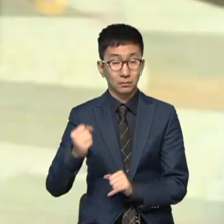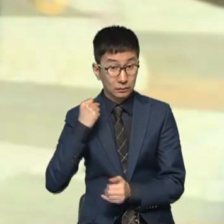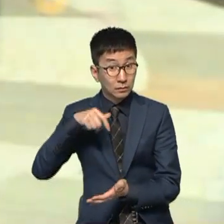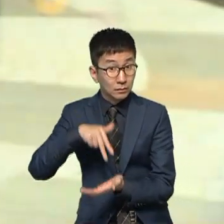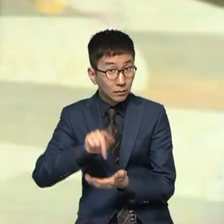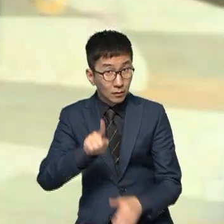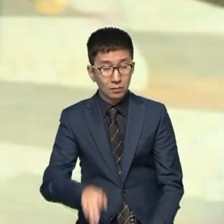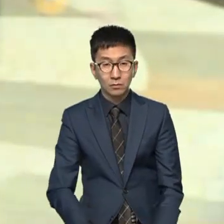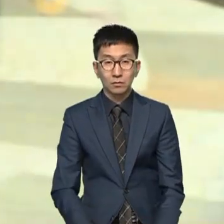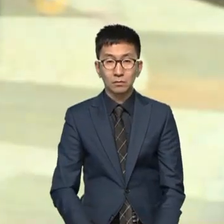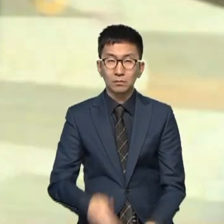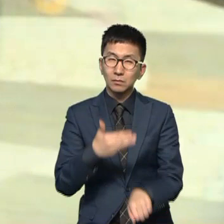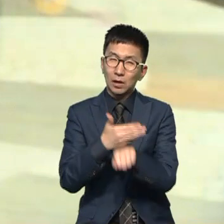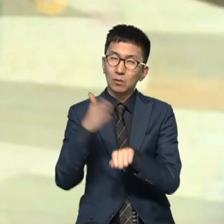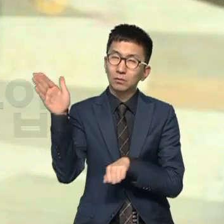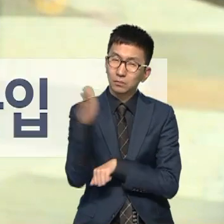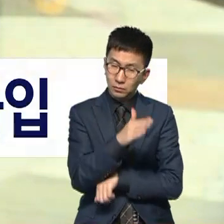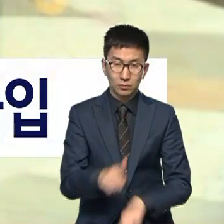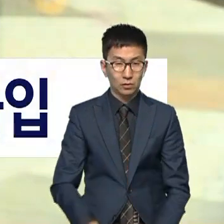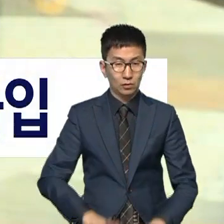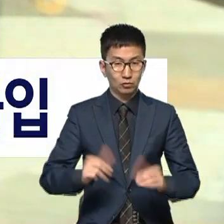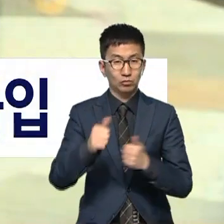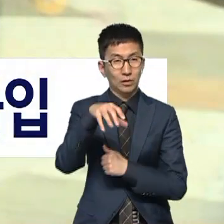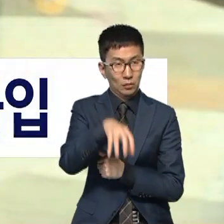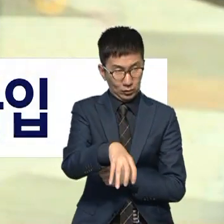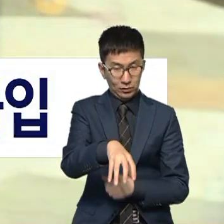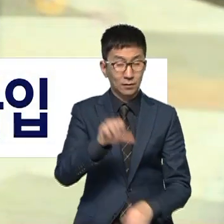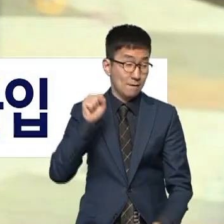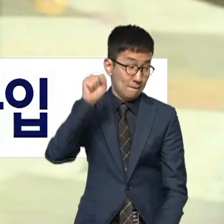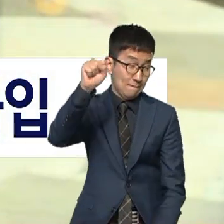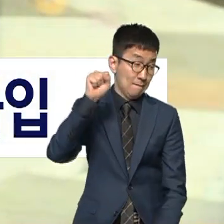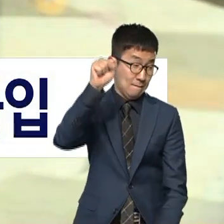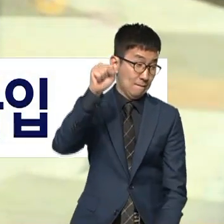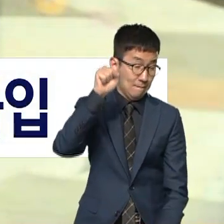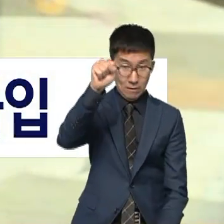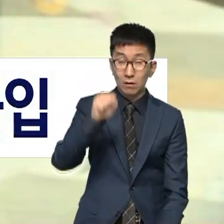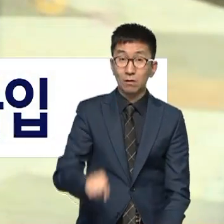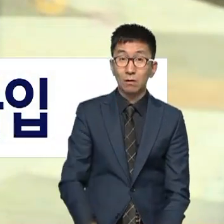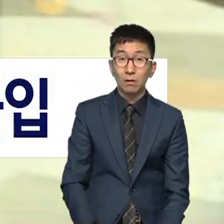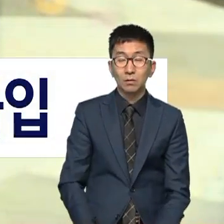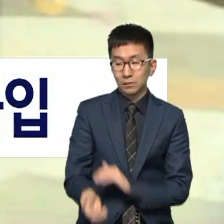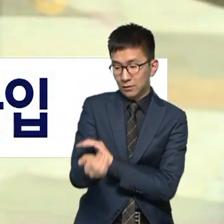(기자) 국민의힘 의원들은 잠시 후 밤 9시부터 이곳 국회 로텐덜홀에서